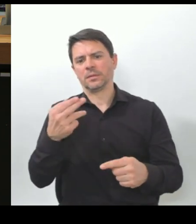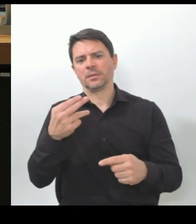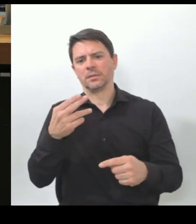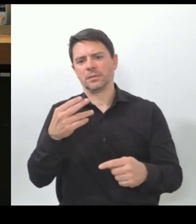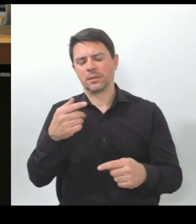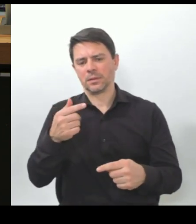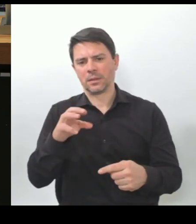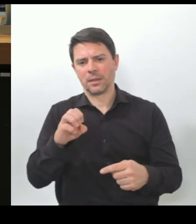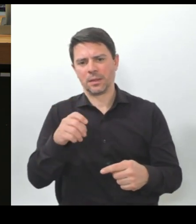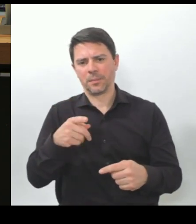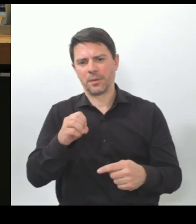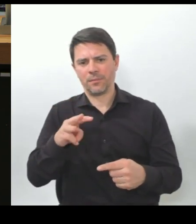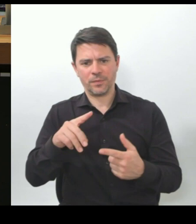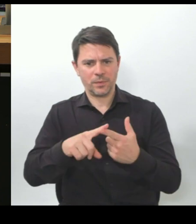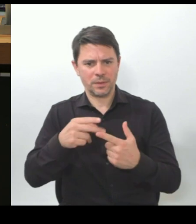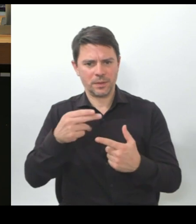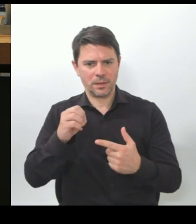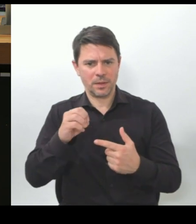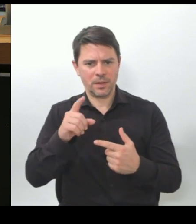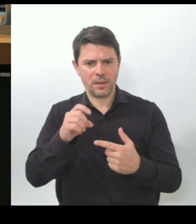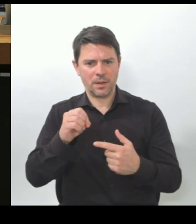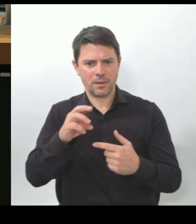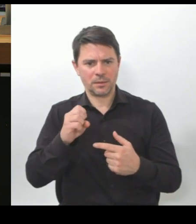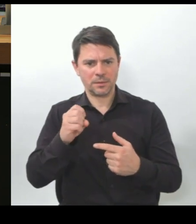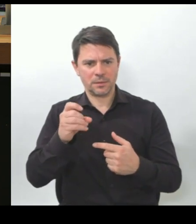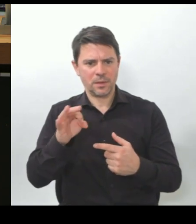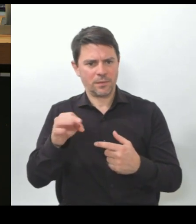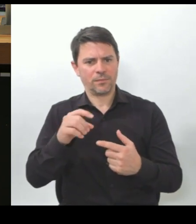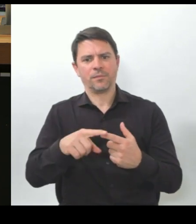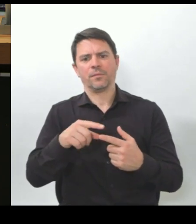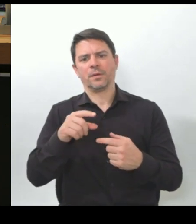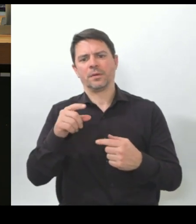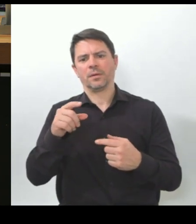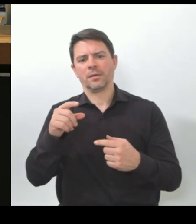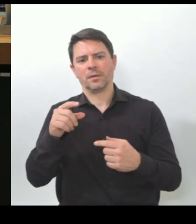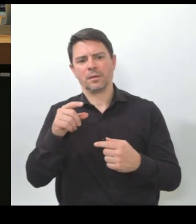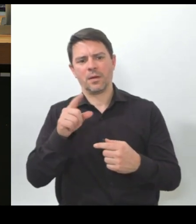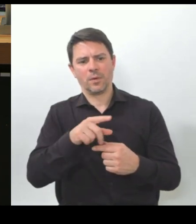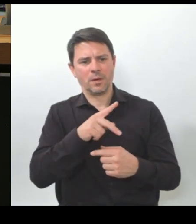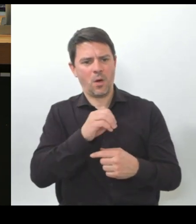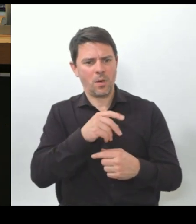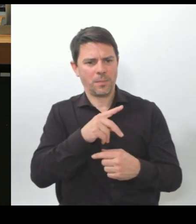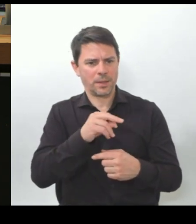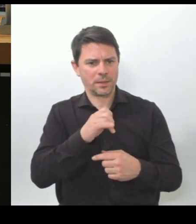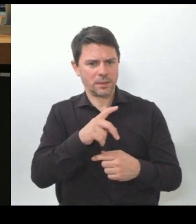Es muss geplant werden, und da haben wir - das kann die FDP auch.